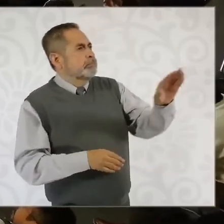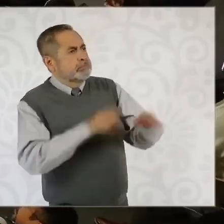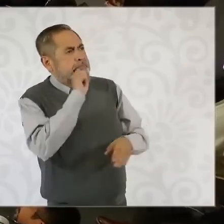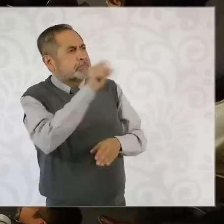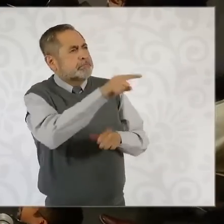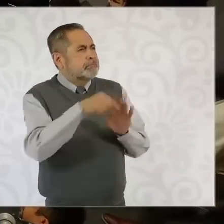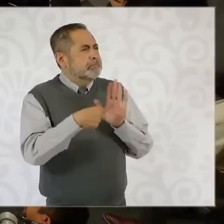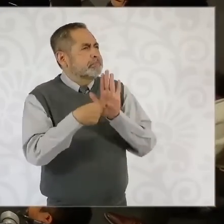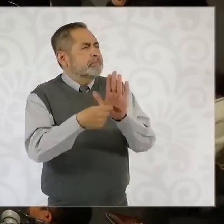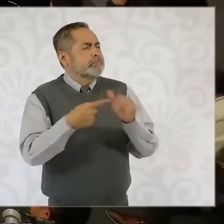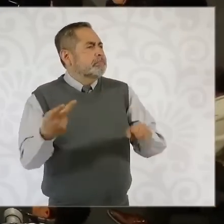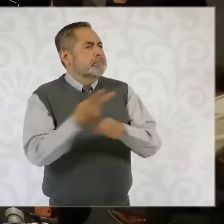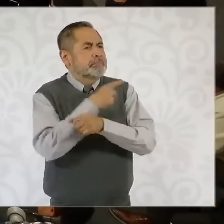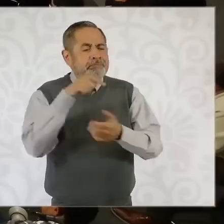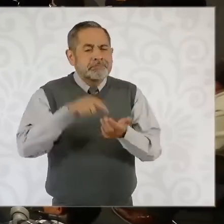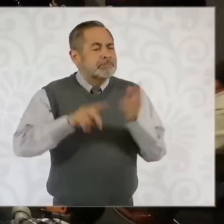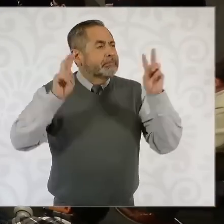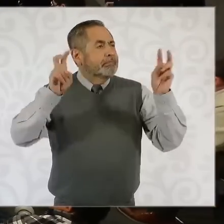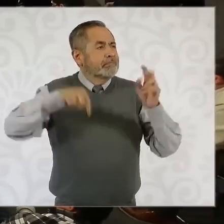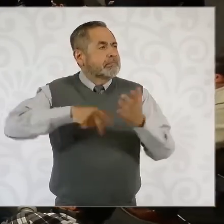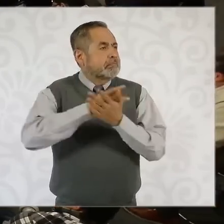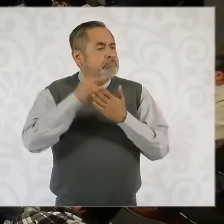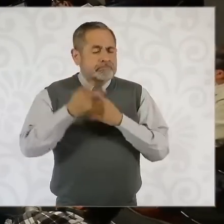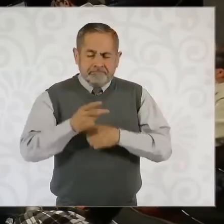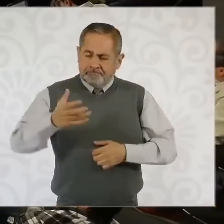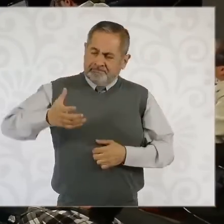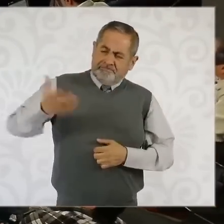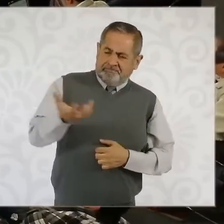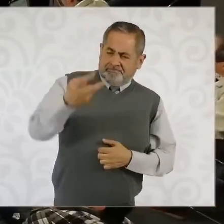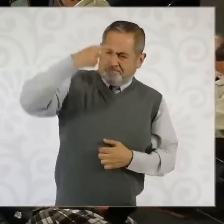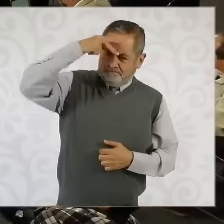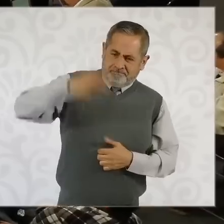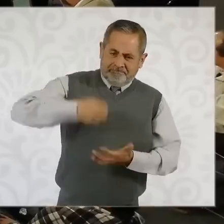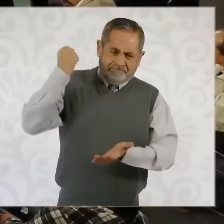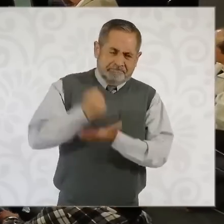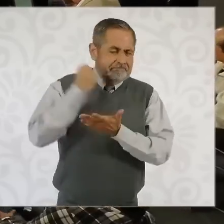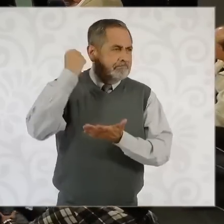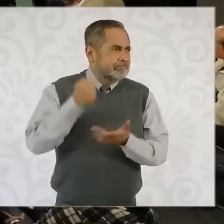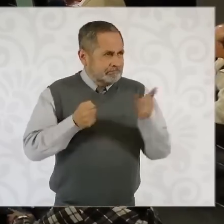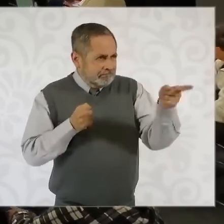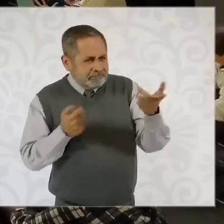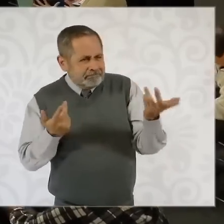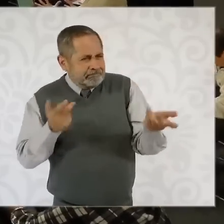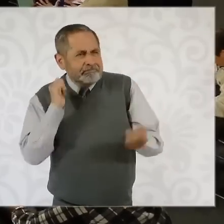en México Me gustaría saber que si nos puede adelantar algún tema alguna propuesta que ya